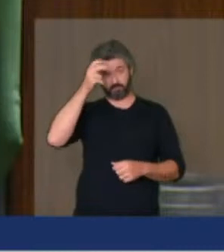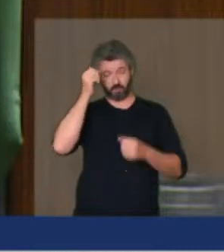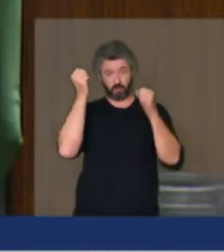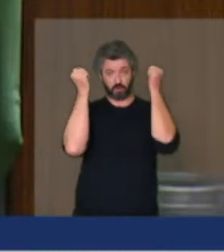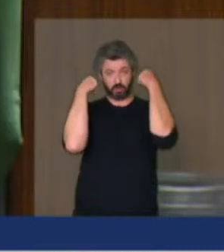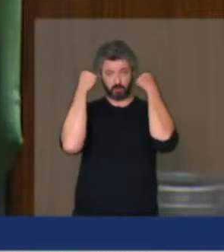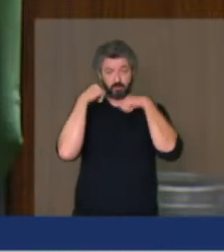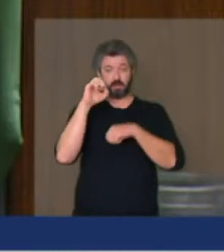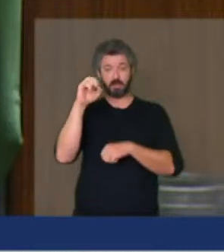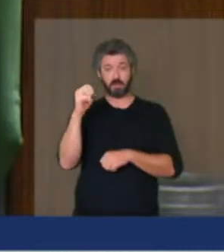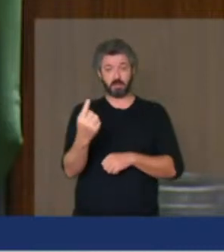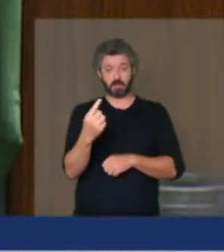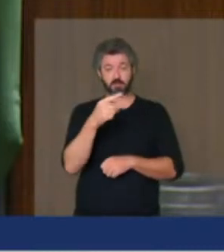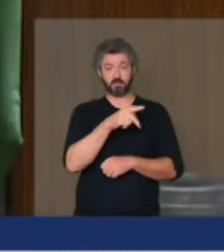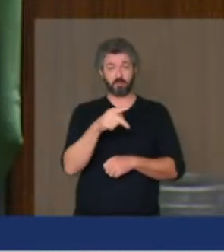EX-PRESIDENTE DA FEDERAÇÃO CATARINENSE DOS MUNICÍPIOS